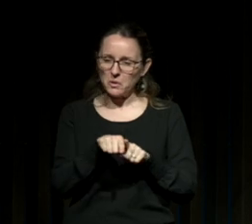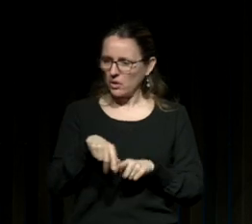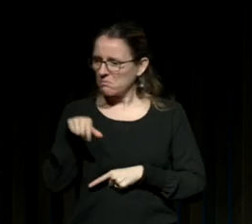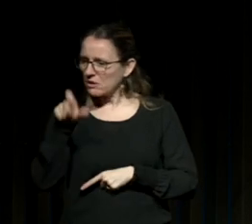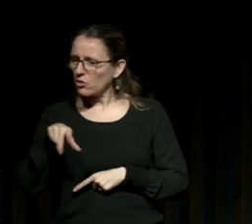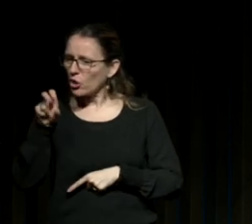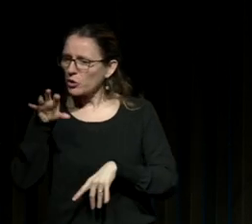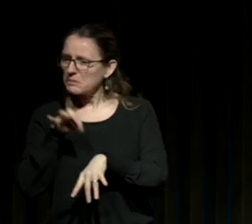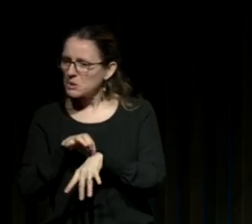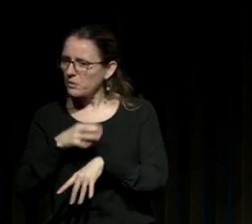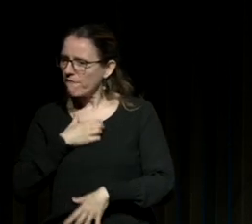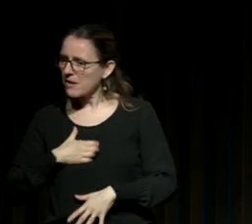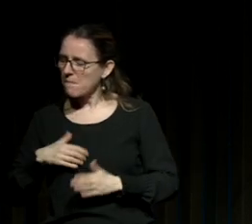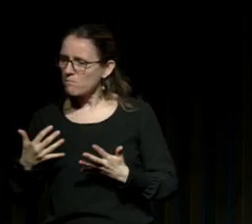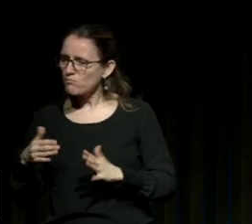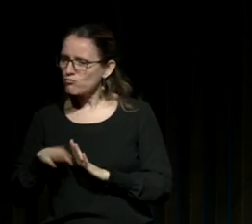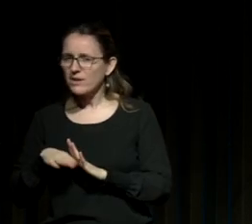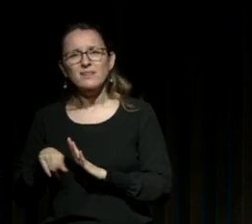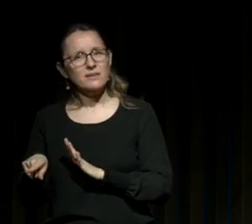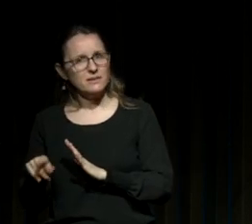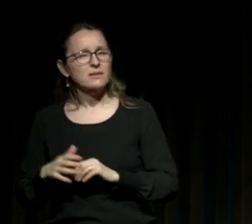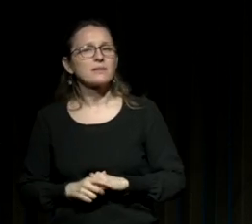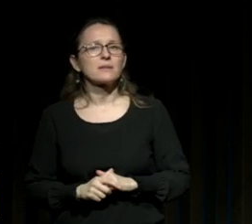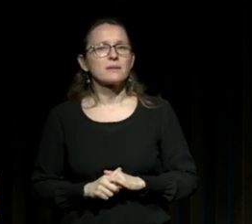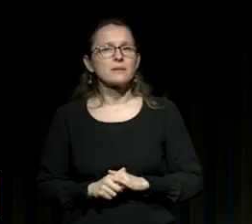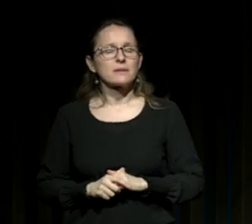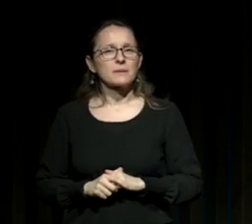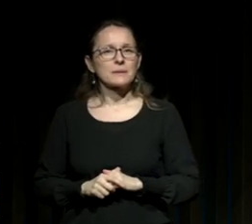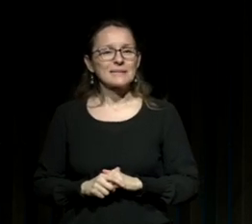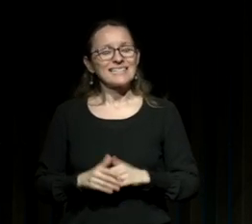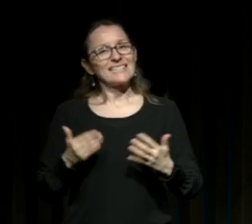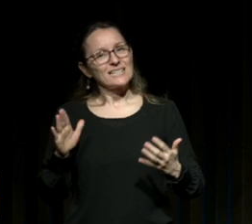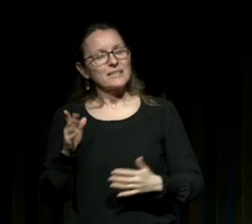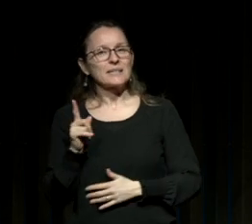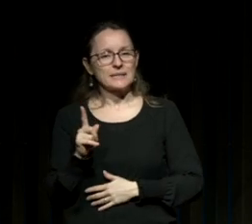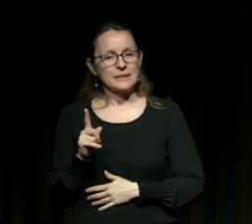un peu moins faim à la fin de la prise alimentaire mais est-ce que ce qu'on a fait aussi c'est que